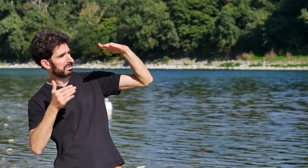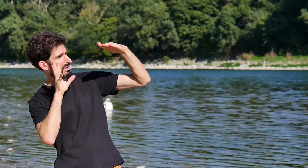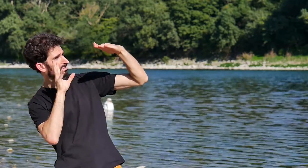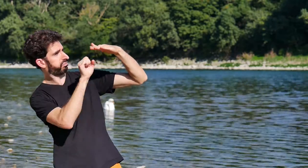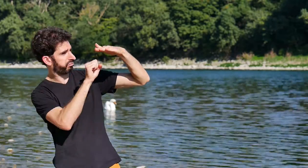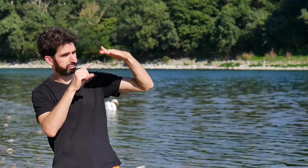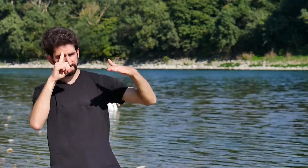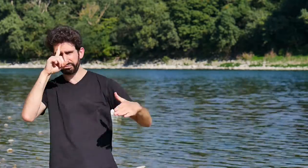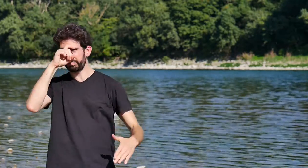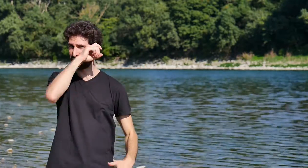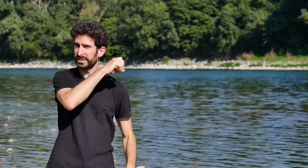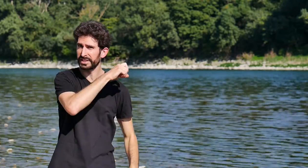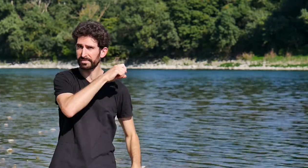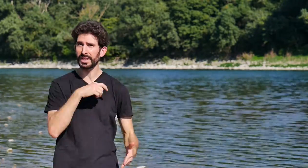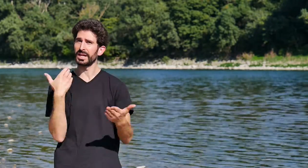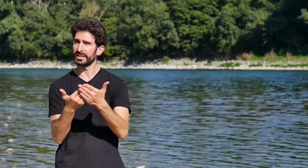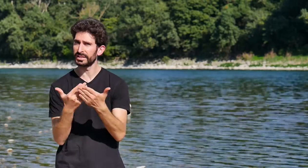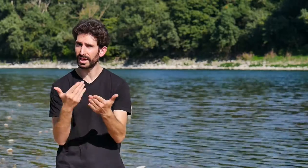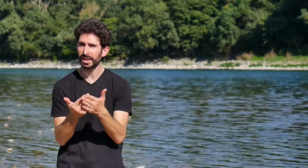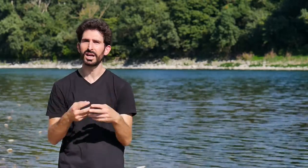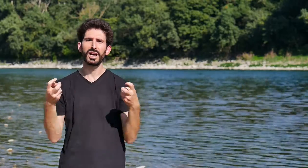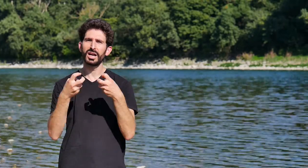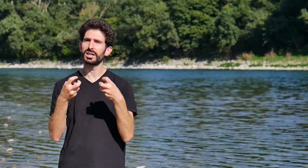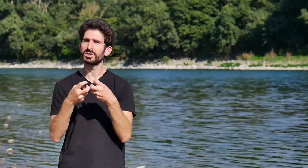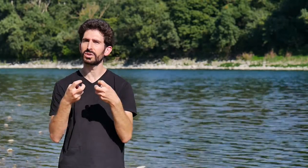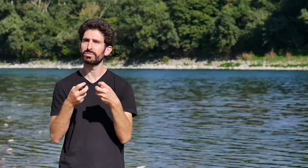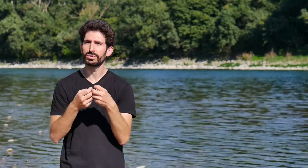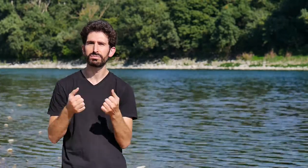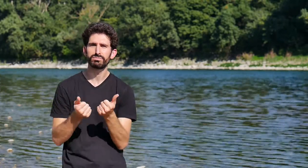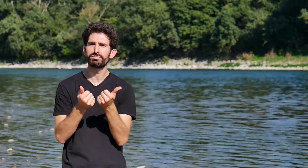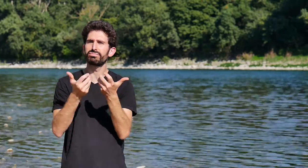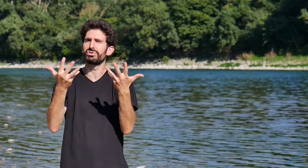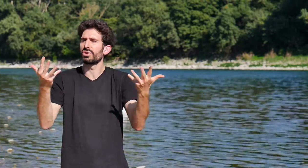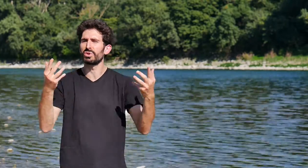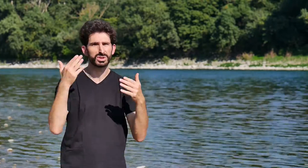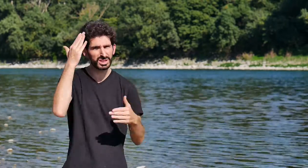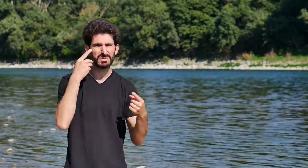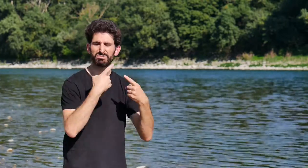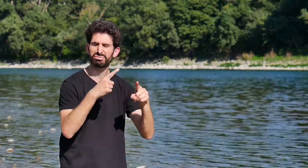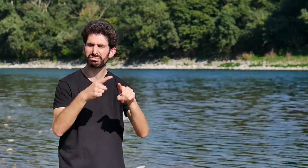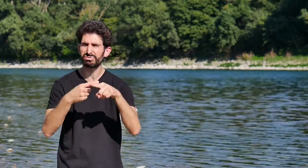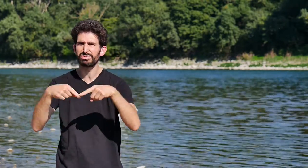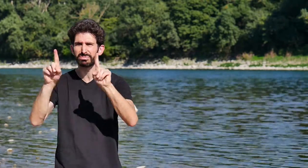qui est alors difficile à détecter. Ceci est un exemple de plusieurs animaux différents